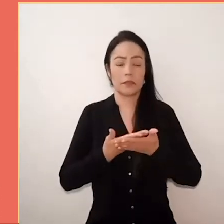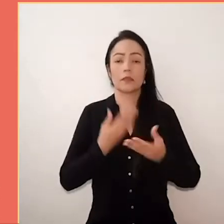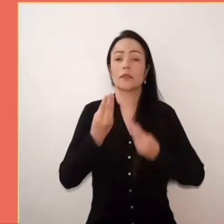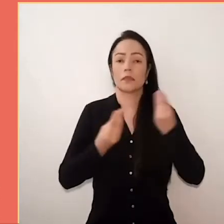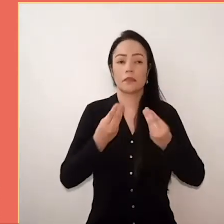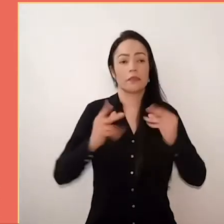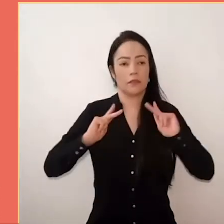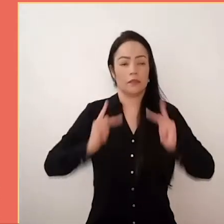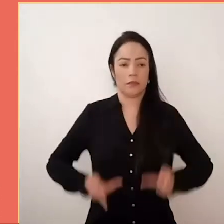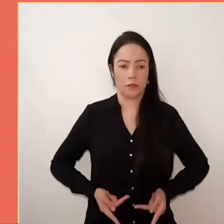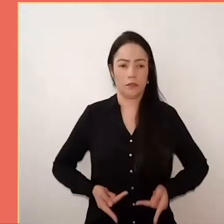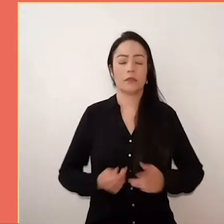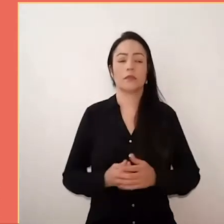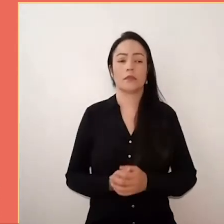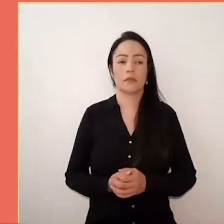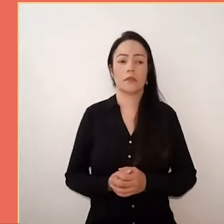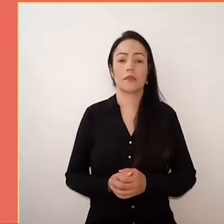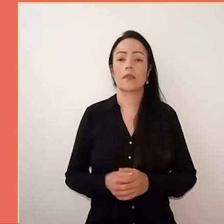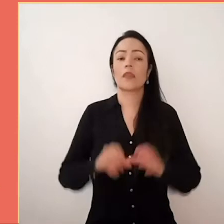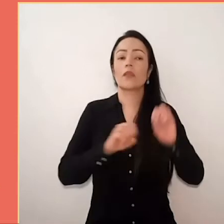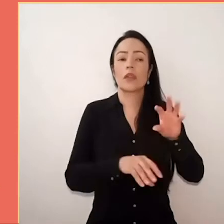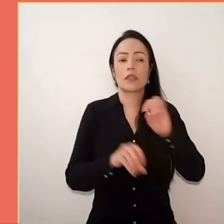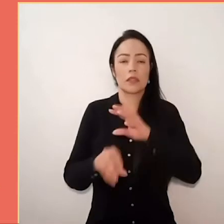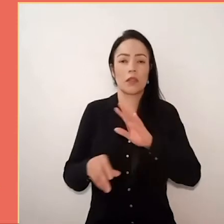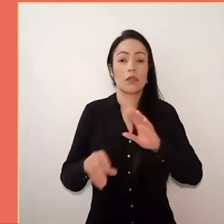Ou seja, a educação que humaniza, a leitura que humaniza,